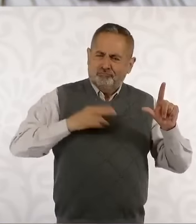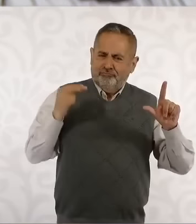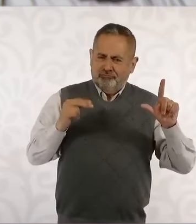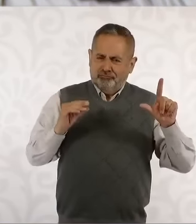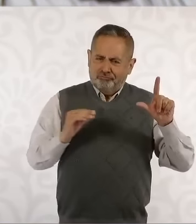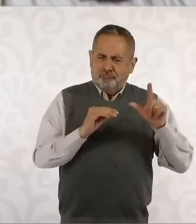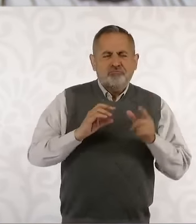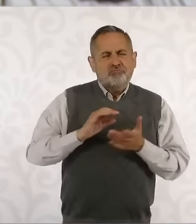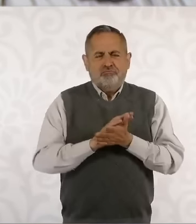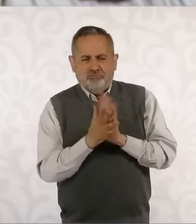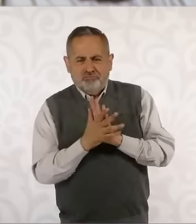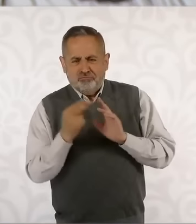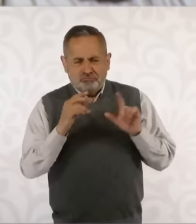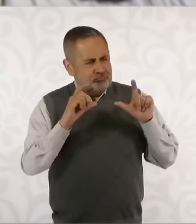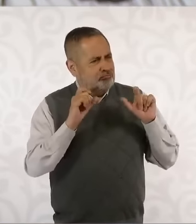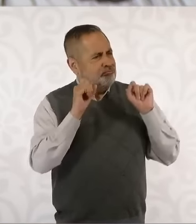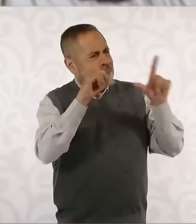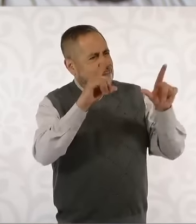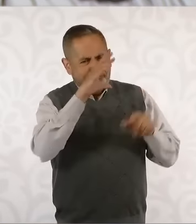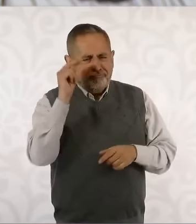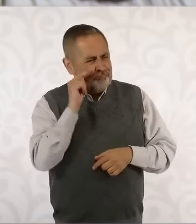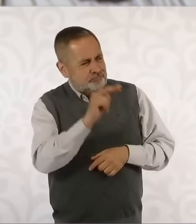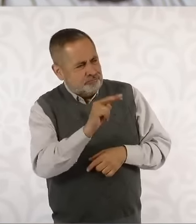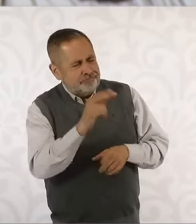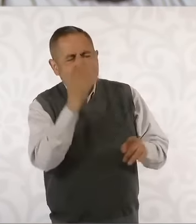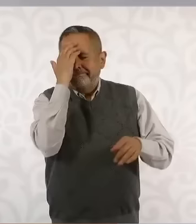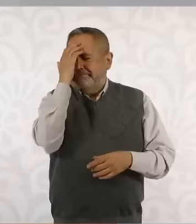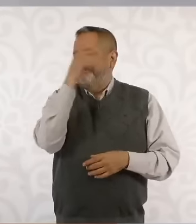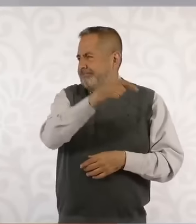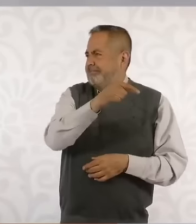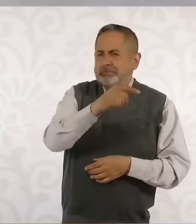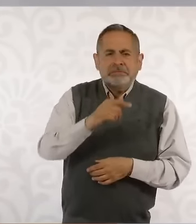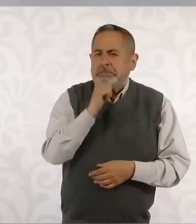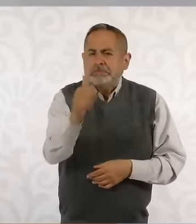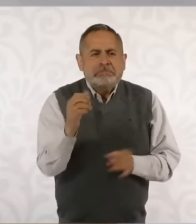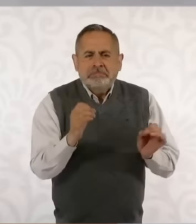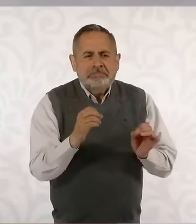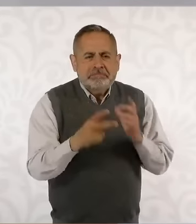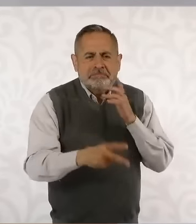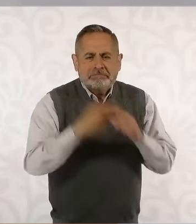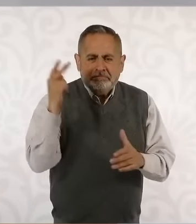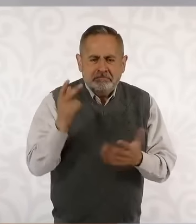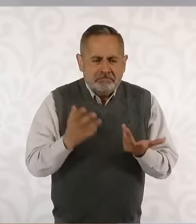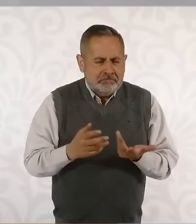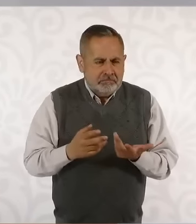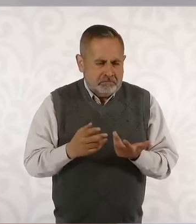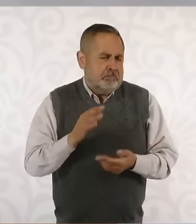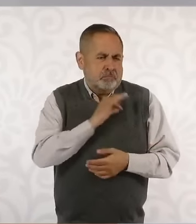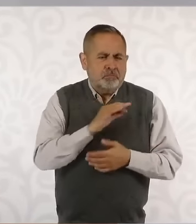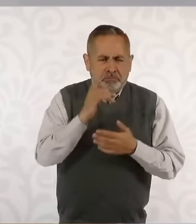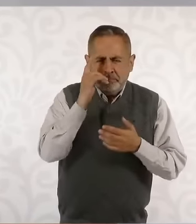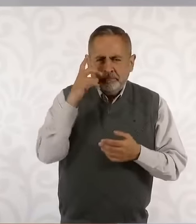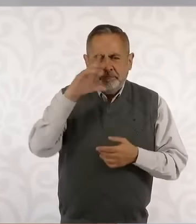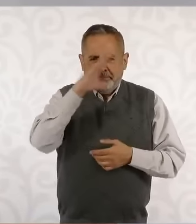pero sabe las personas quiénes eren. Ahí eso se vale pues en las redes sociales. El tema es que